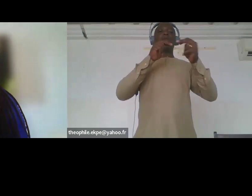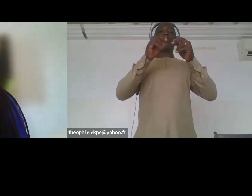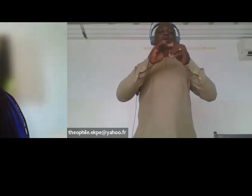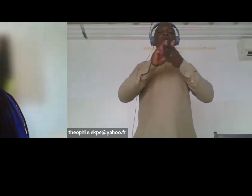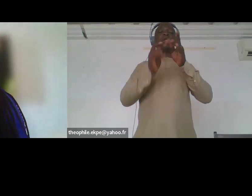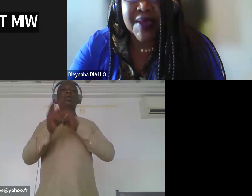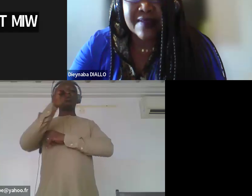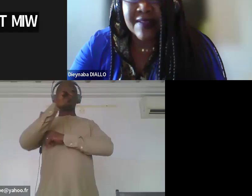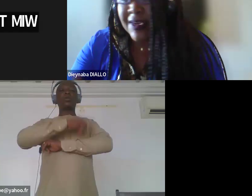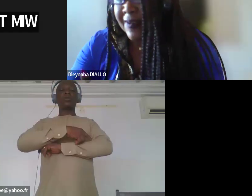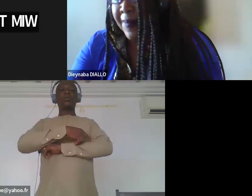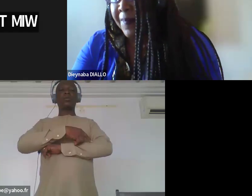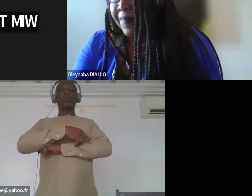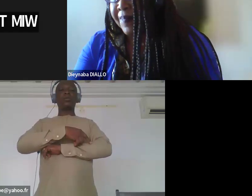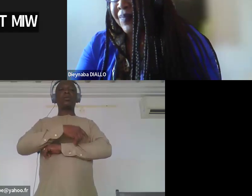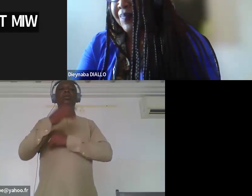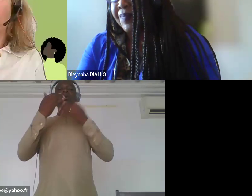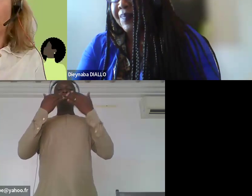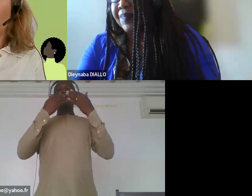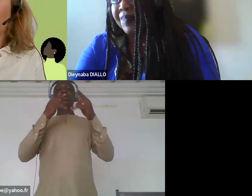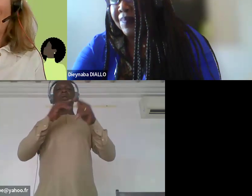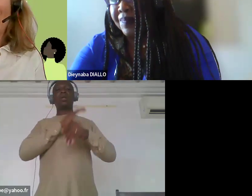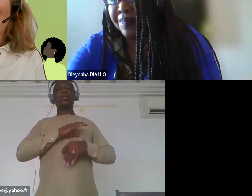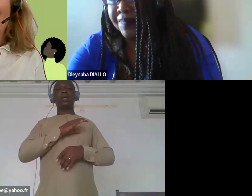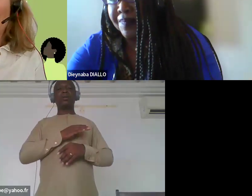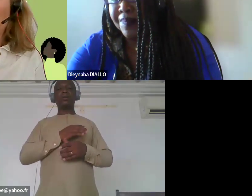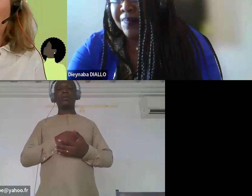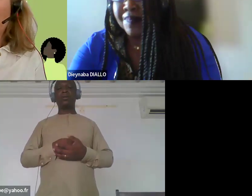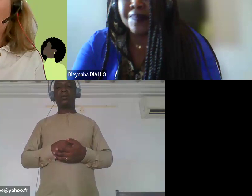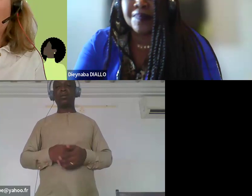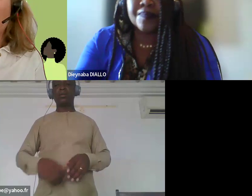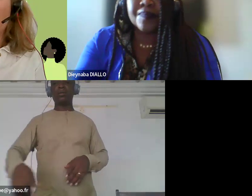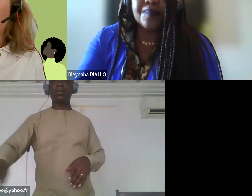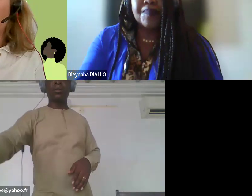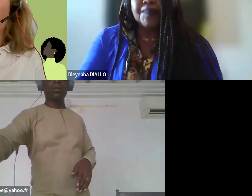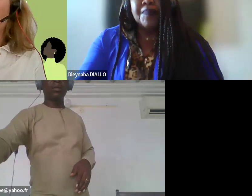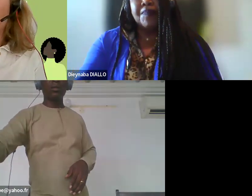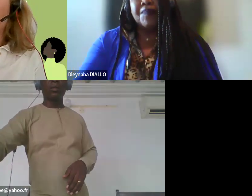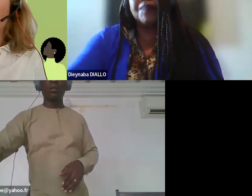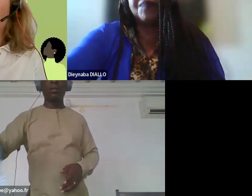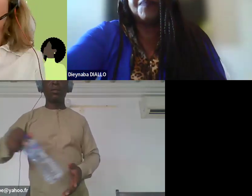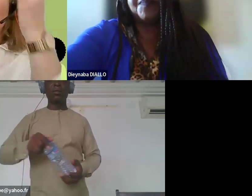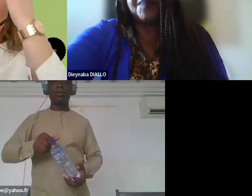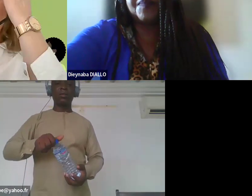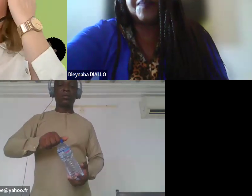gend merci très cher merci ma sœur euh ma sœur Dienaba